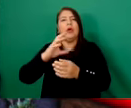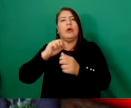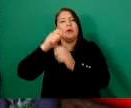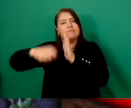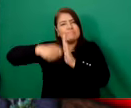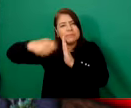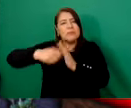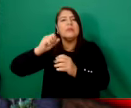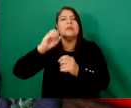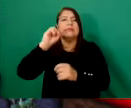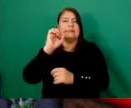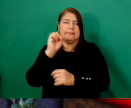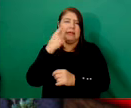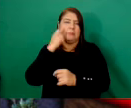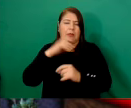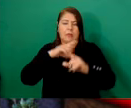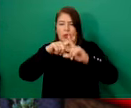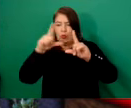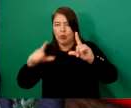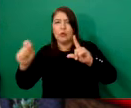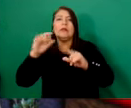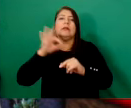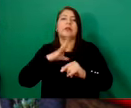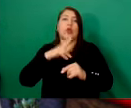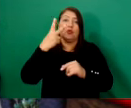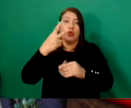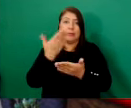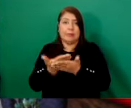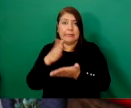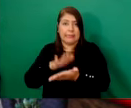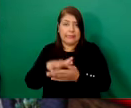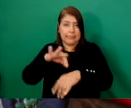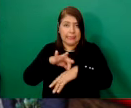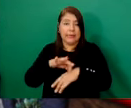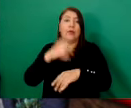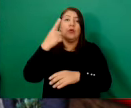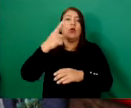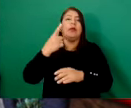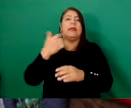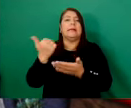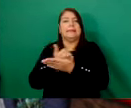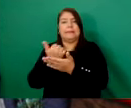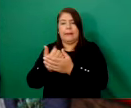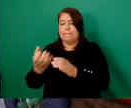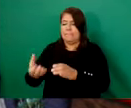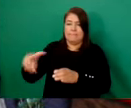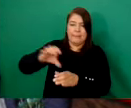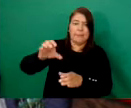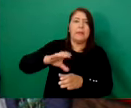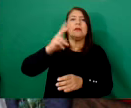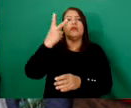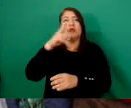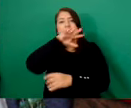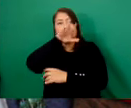60 unidades de hojas de parra 2 filetes de carne 1 taza de arroz 2 cebollas